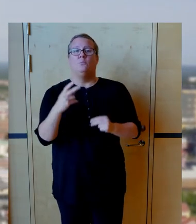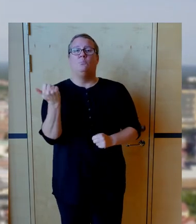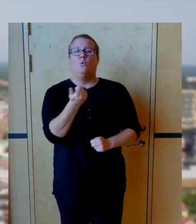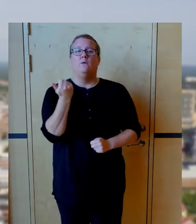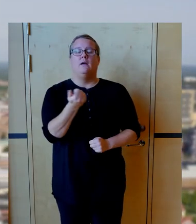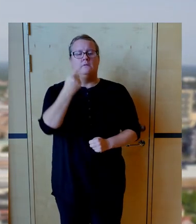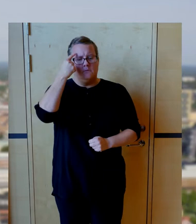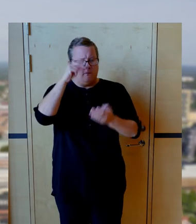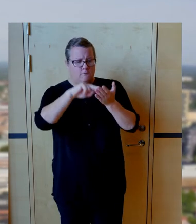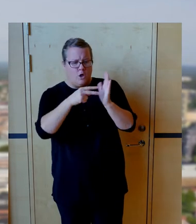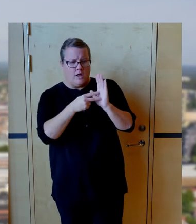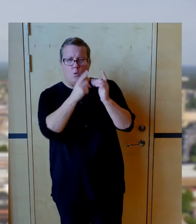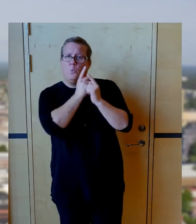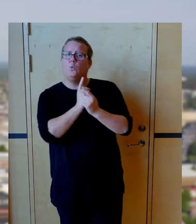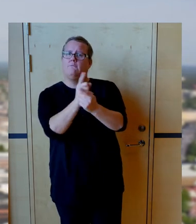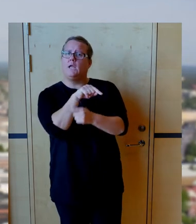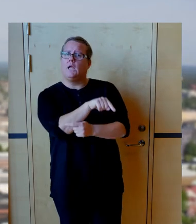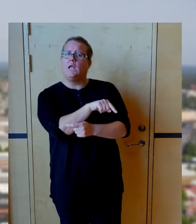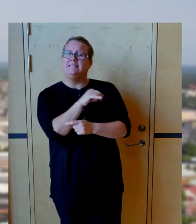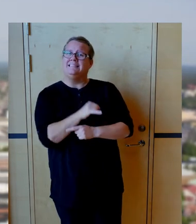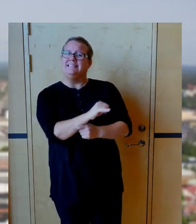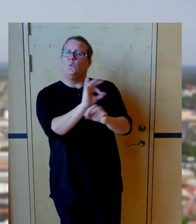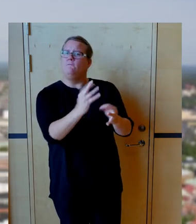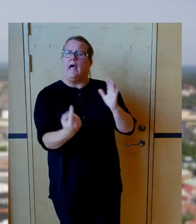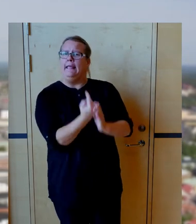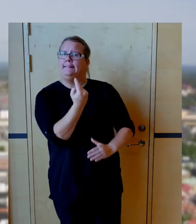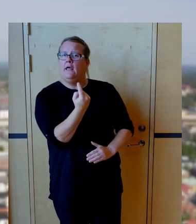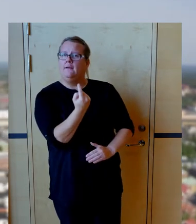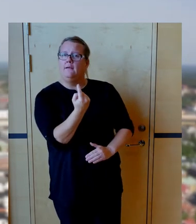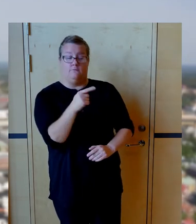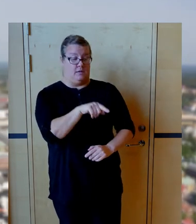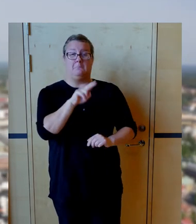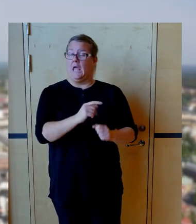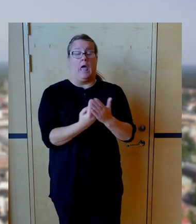Följa utvecklingen i den där branschen och de ändrar jättemycket hela tiden varje dag